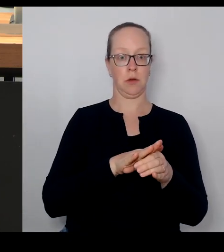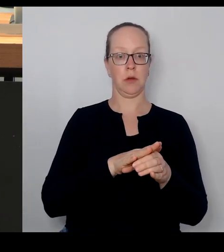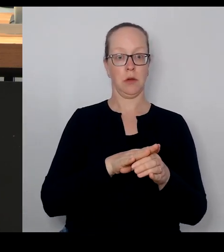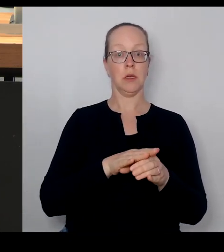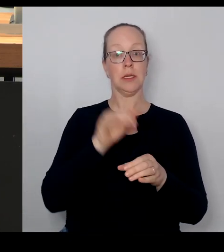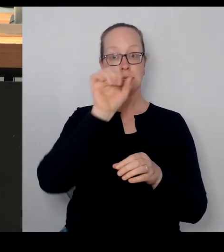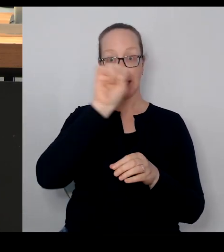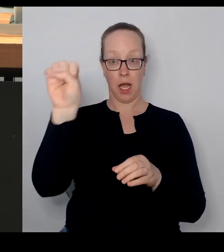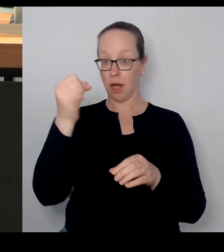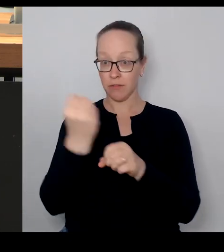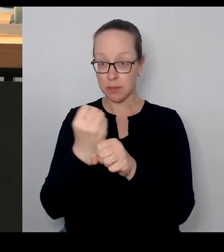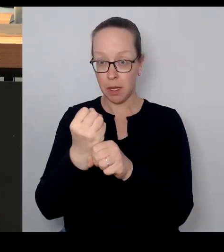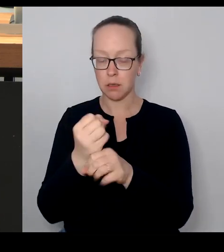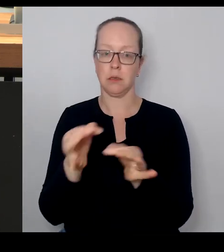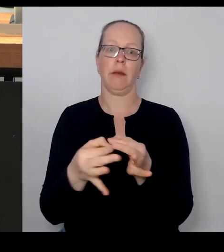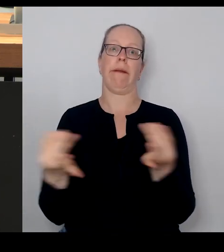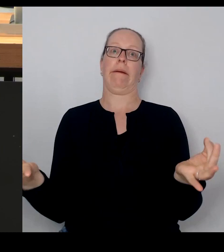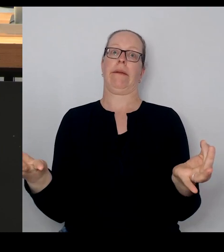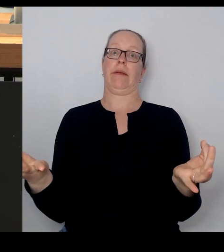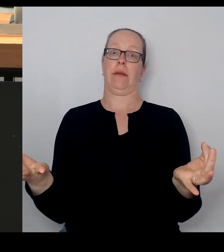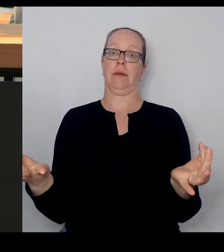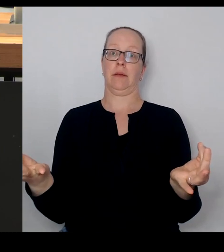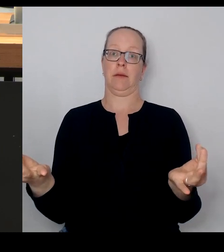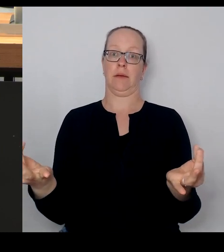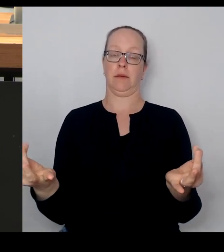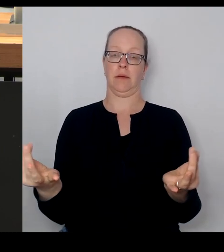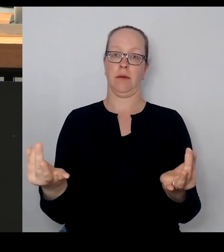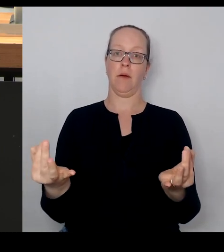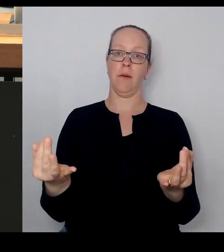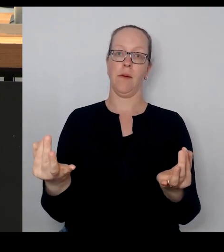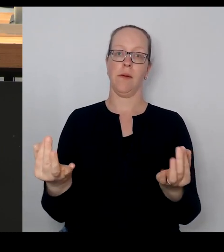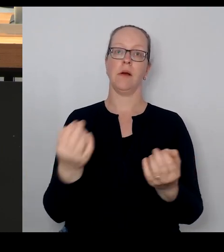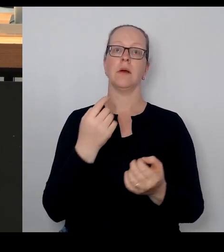Vorgängersenat hat ja zumindest einige Dinge auf